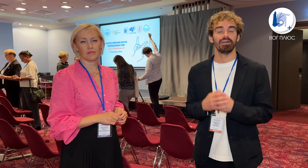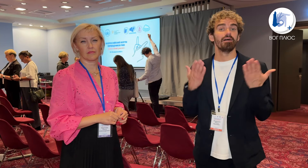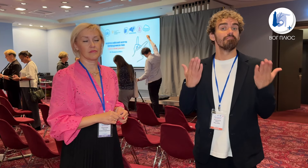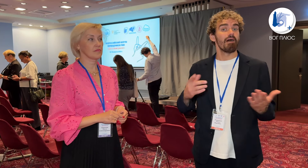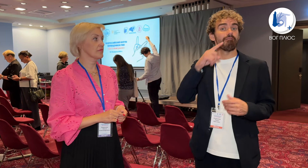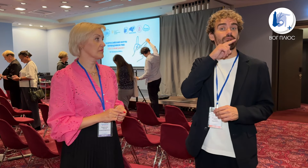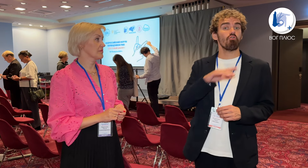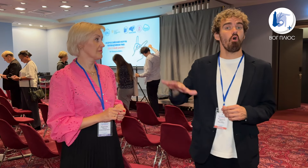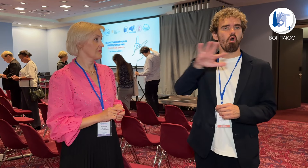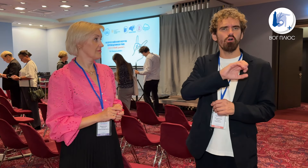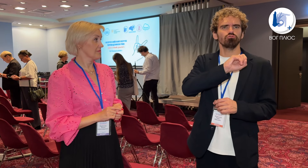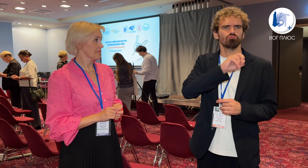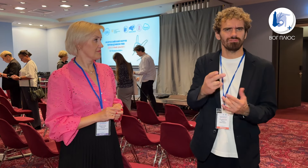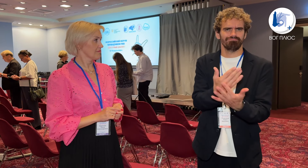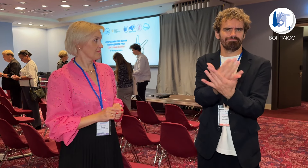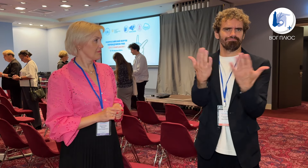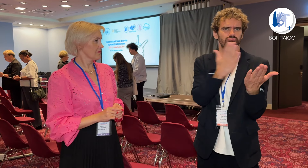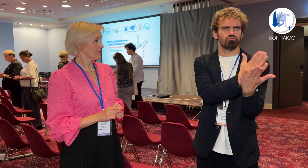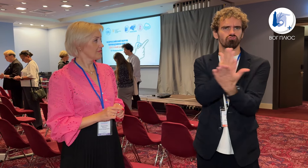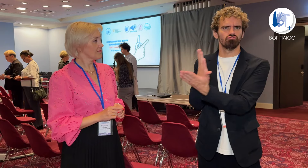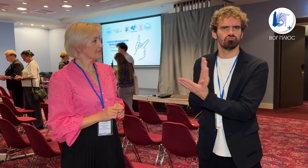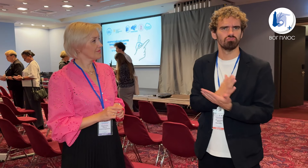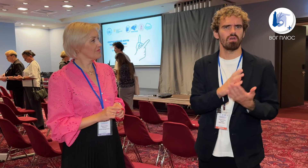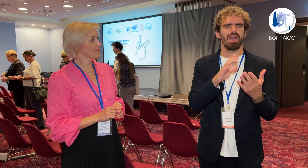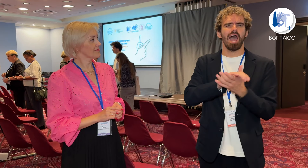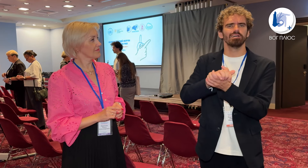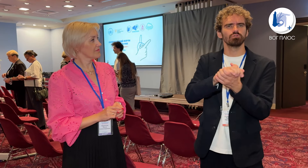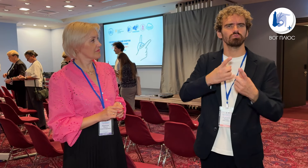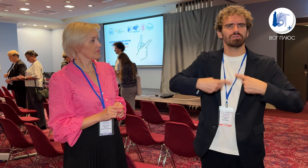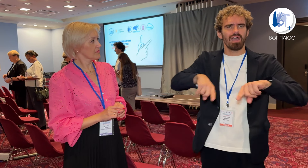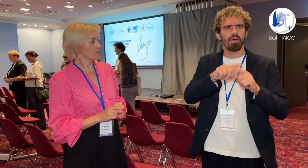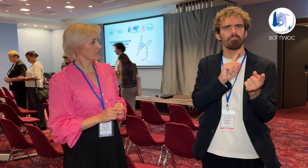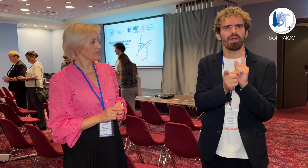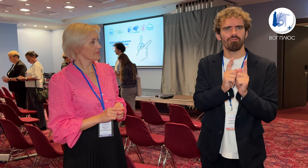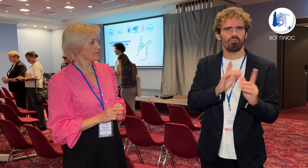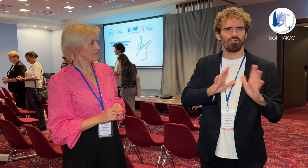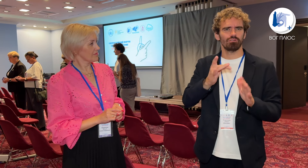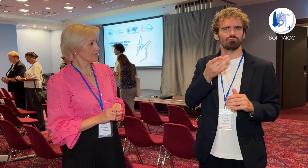В России существуют несколько ассоциации переводчиков РЖЯ,